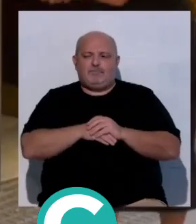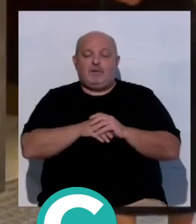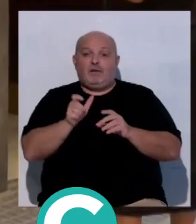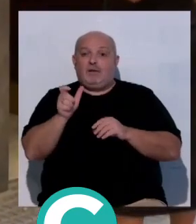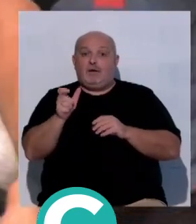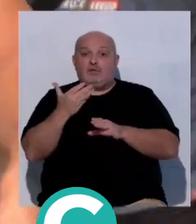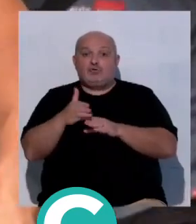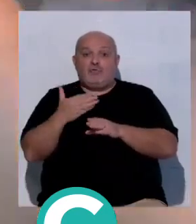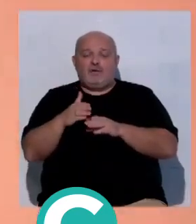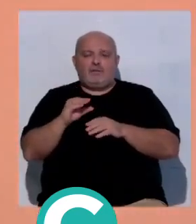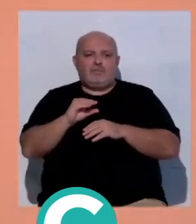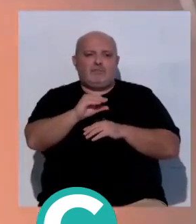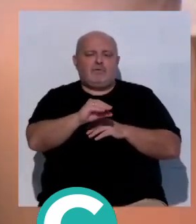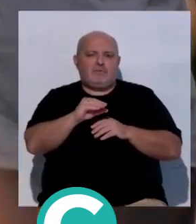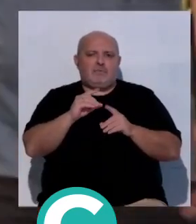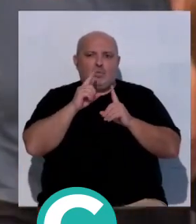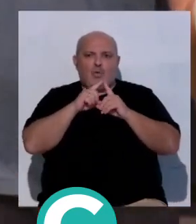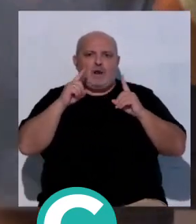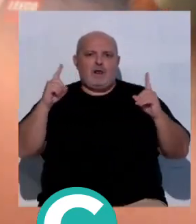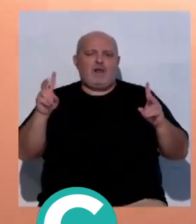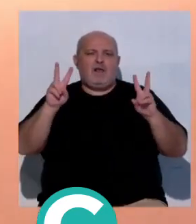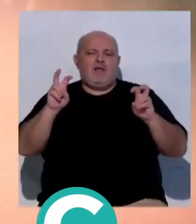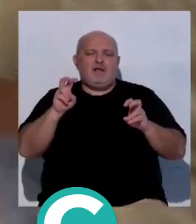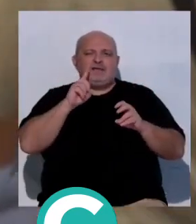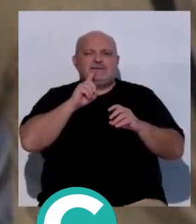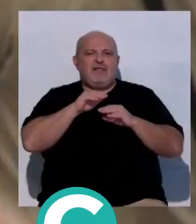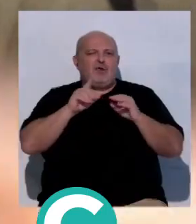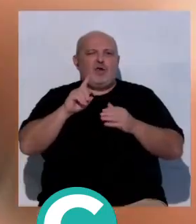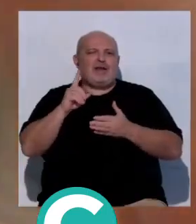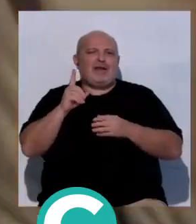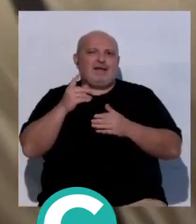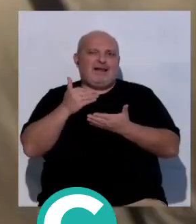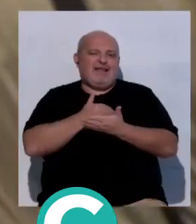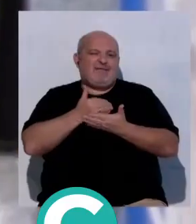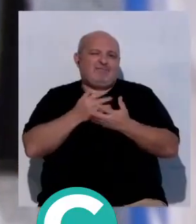restante se invertirá a lo largo del año en el silencio no es rentable que engloba diferentes